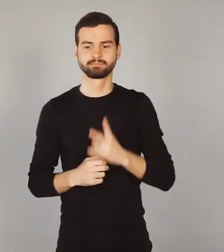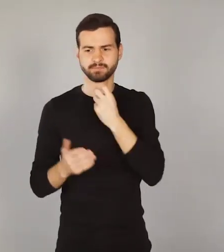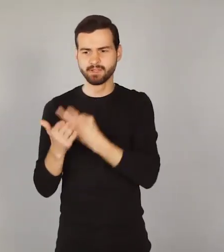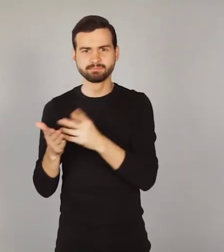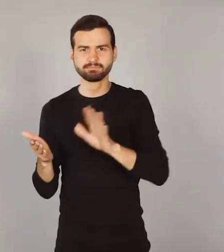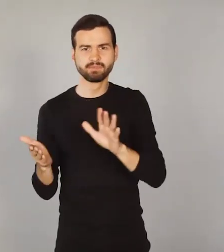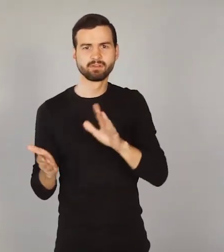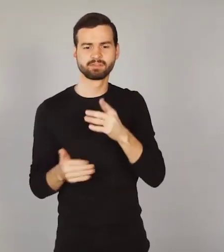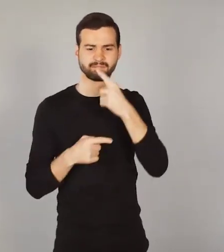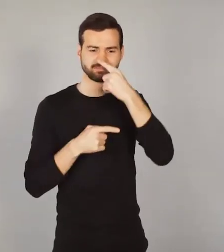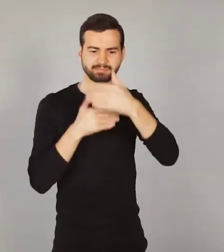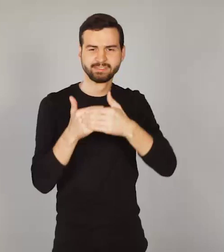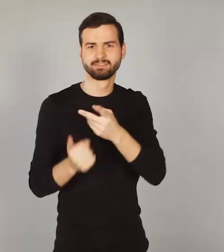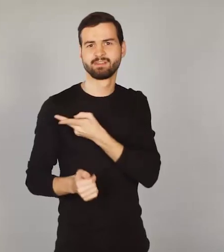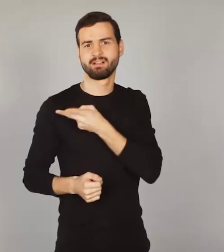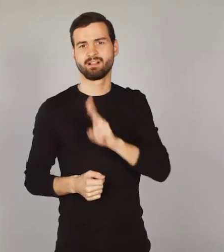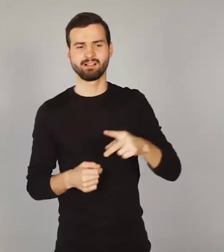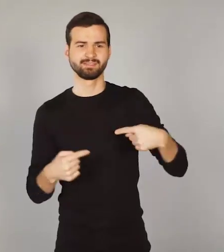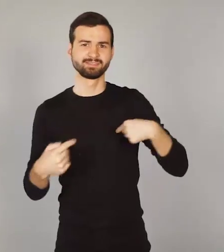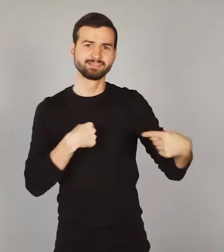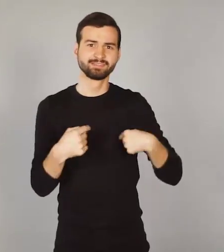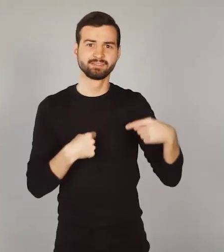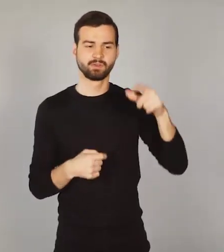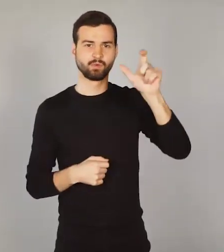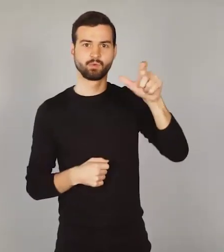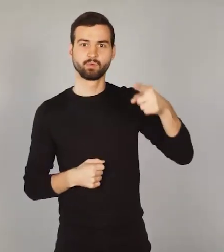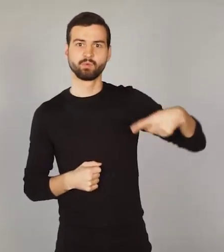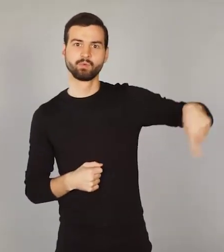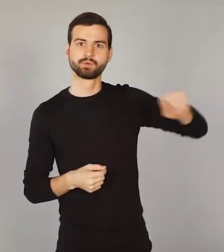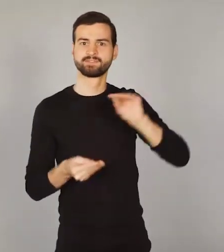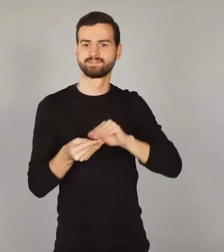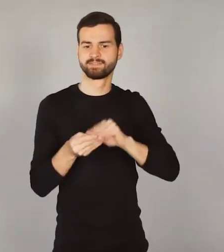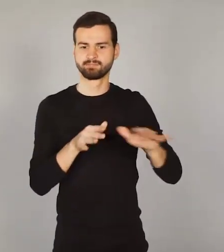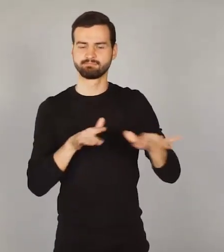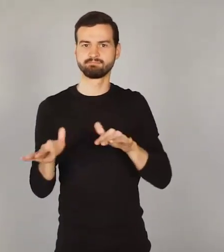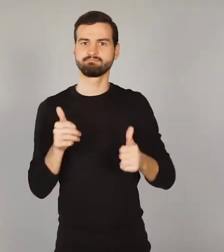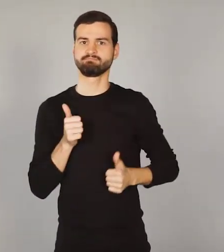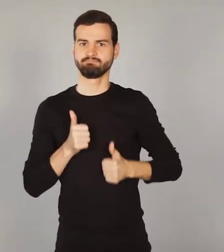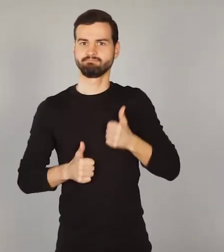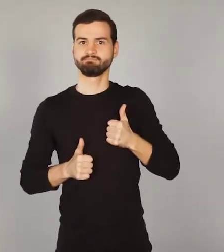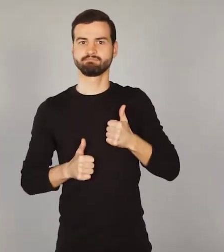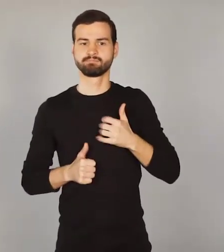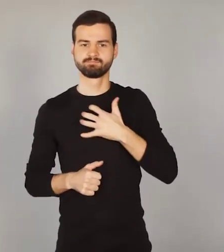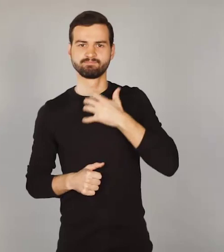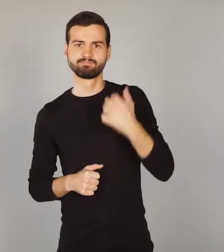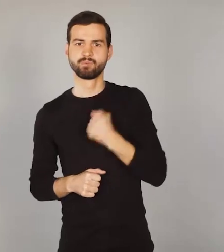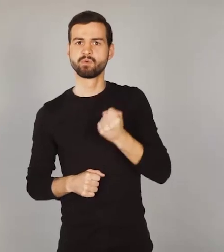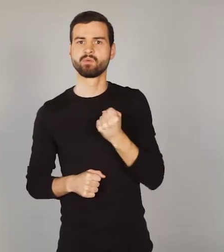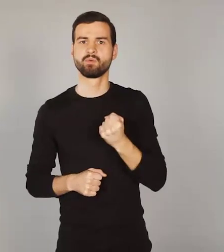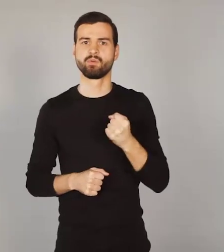Так, несмотря на надвигающуюся смерть, герои даже в страдании не теряют красоты и величия духа.